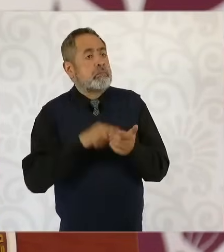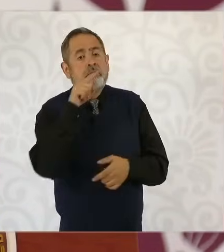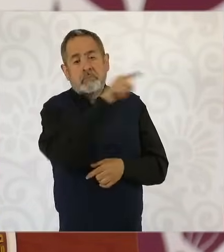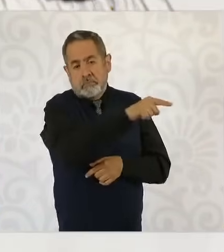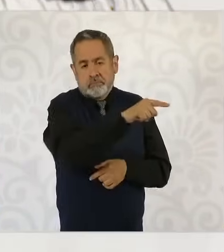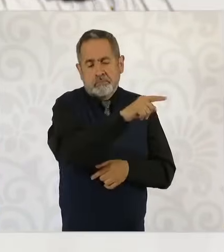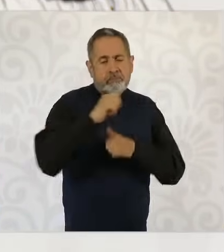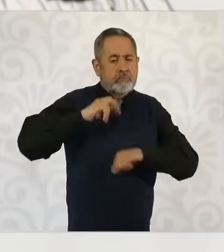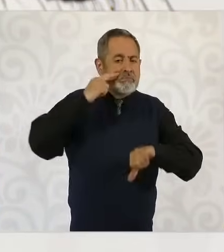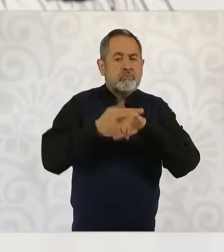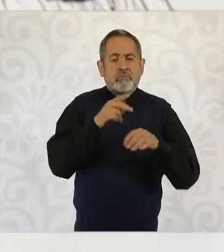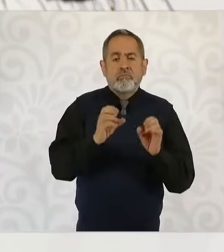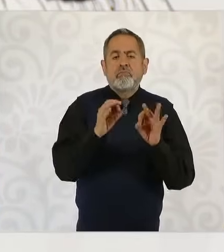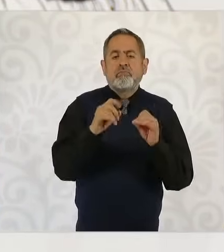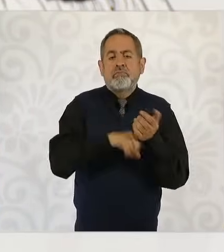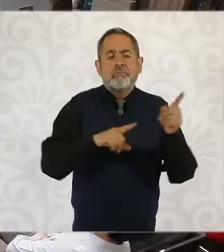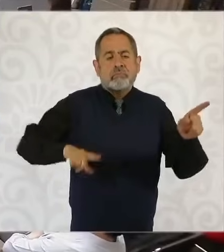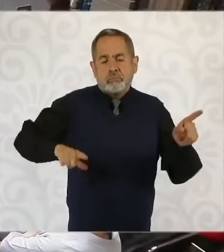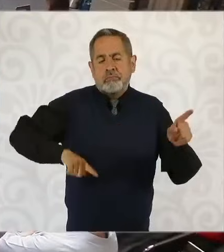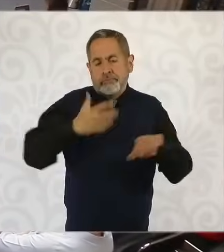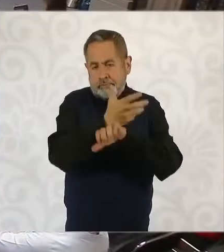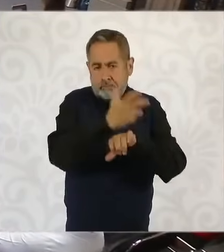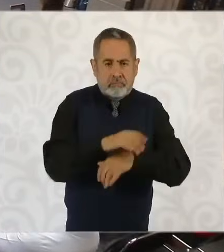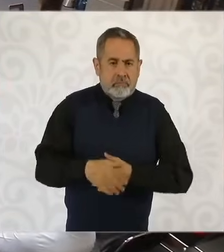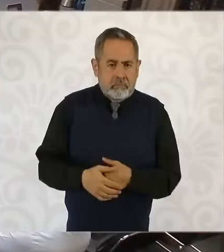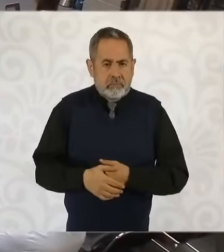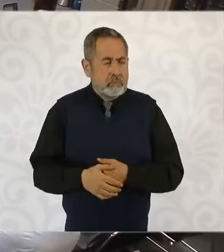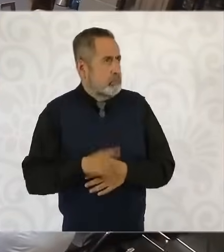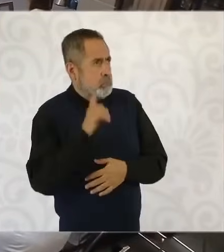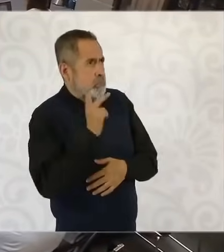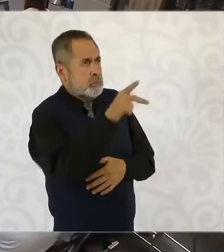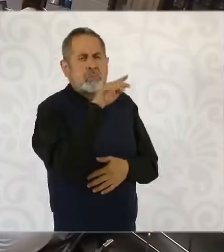de los Estados Unidos y al estar clasificado como terrorismo la gran pregunta de todos es